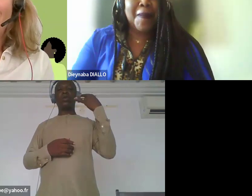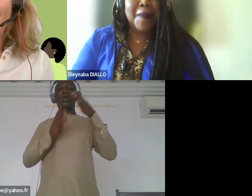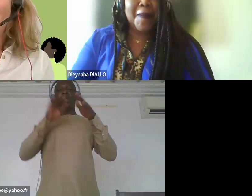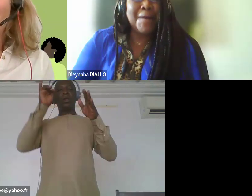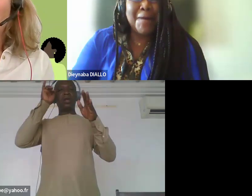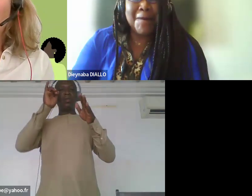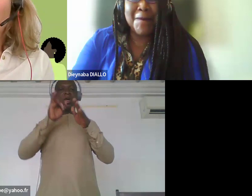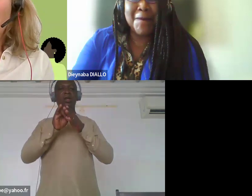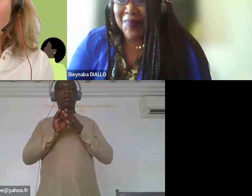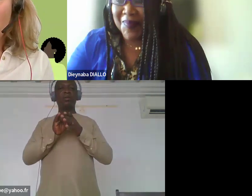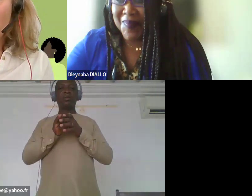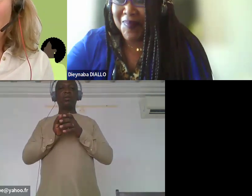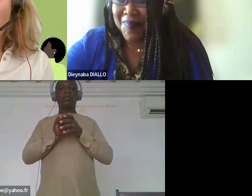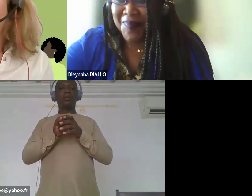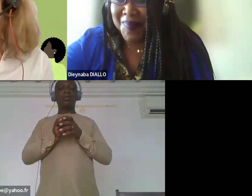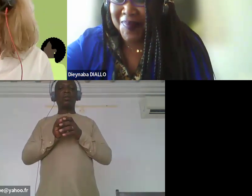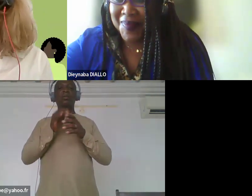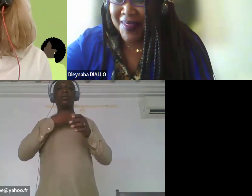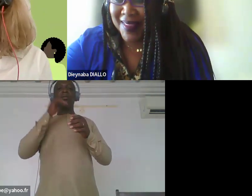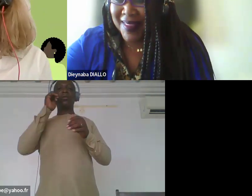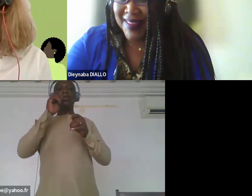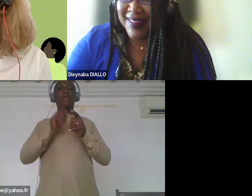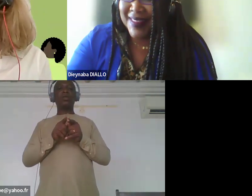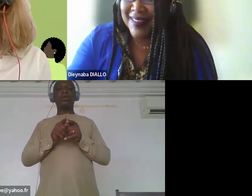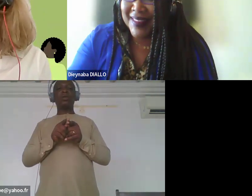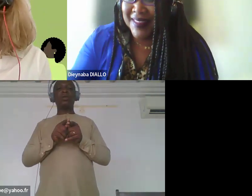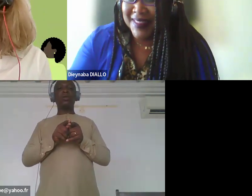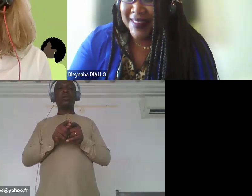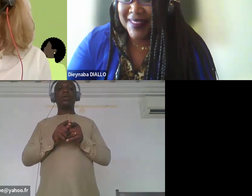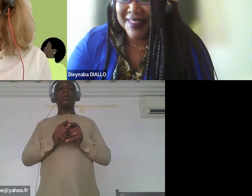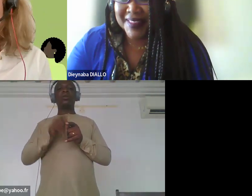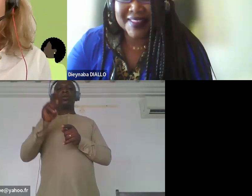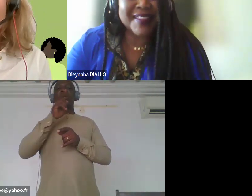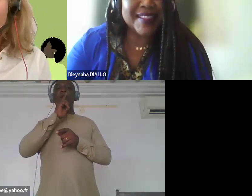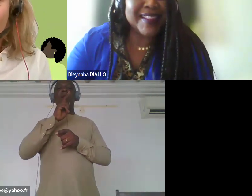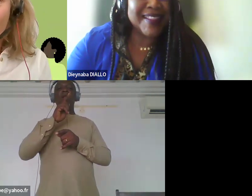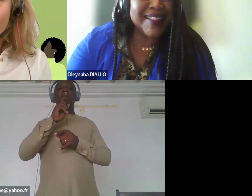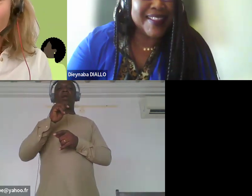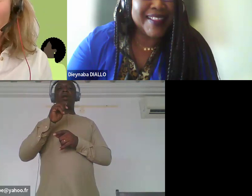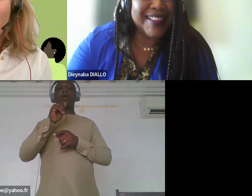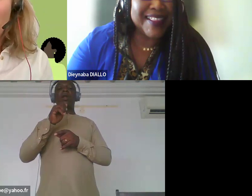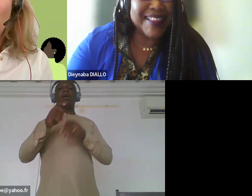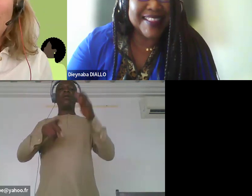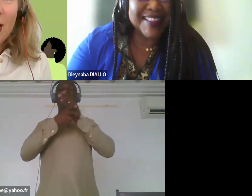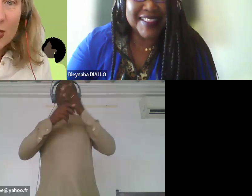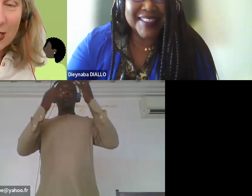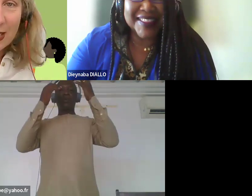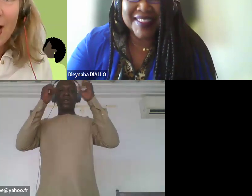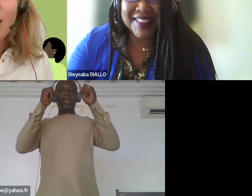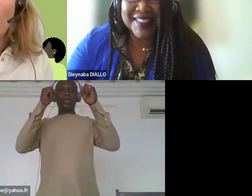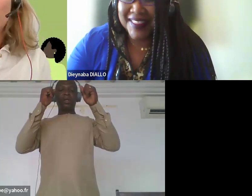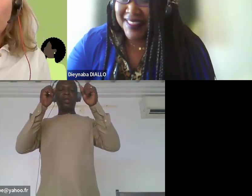l'image ma chère Dienaba tu tu es la euh vice-présidente du wildf Sénégal entre